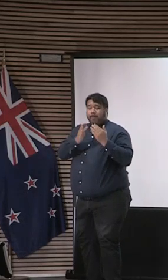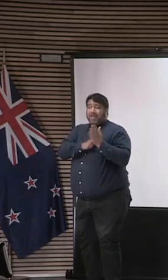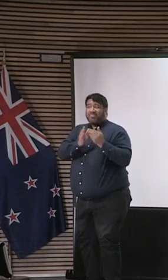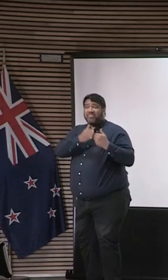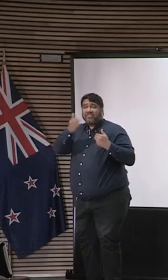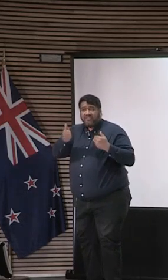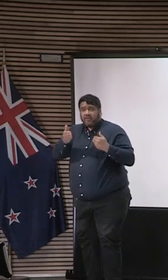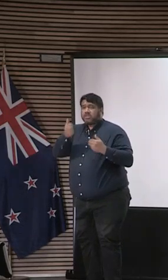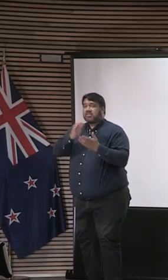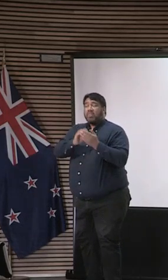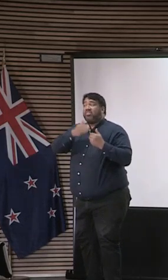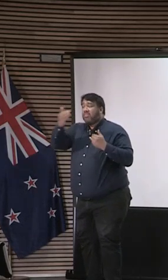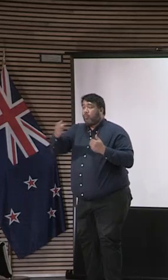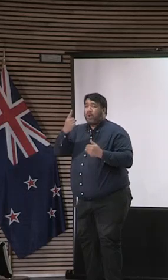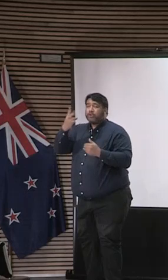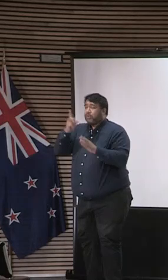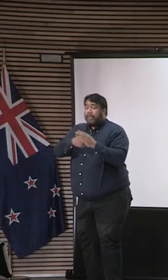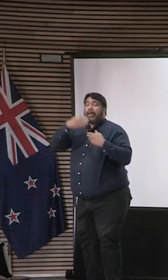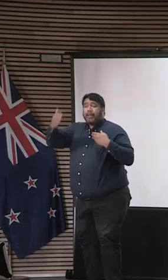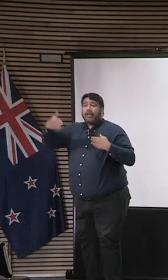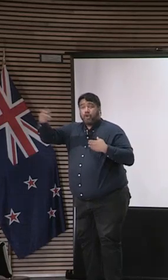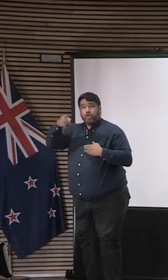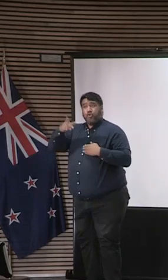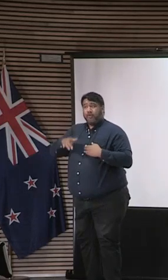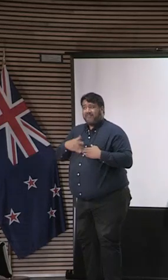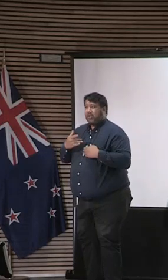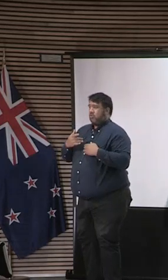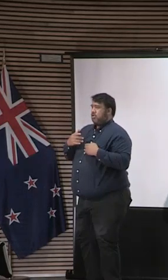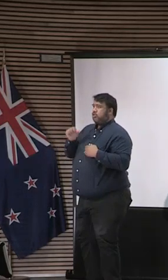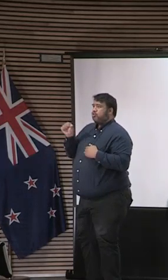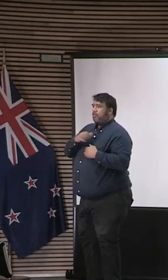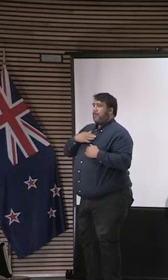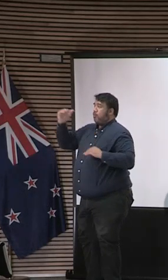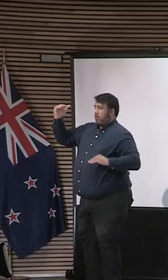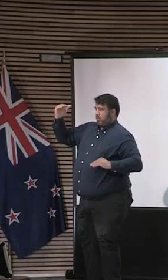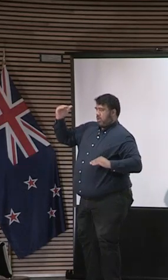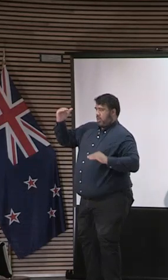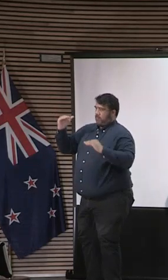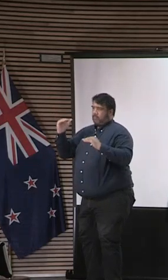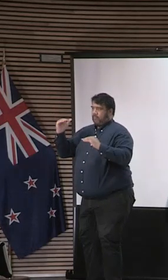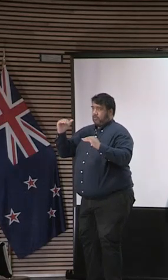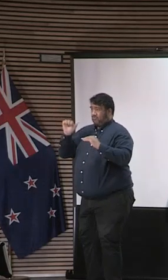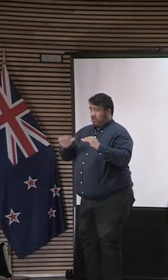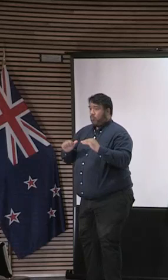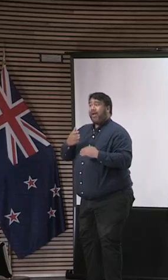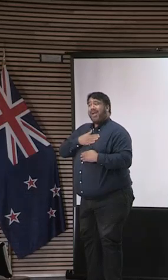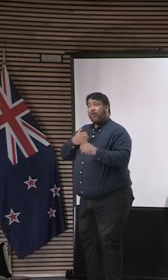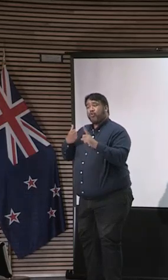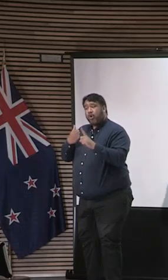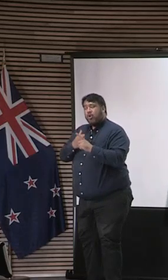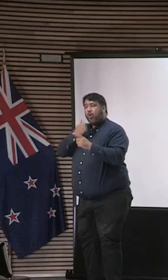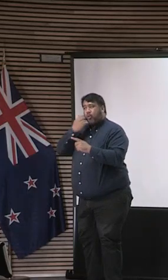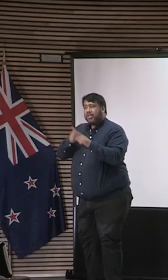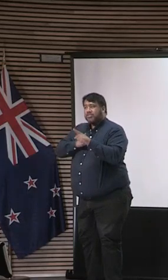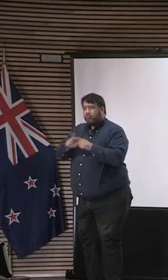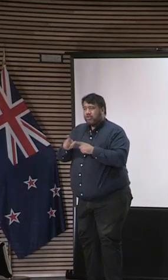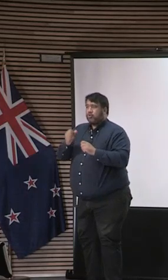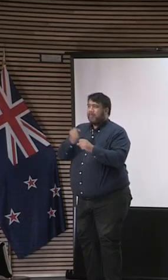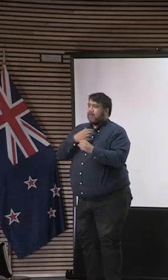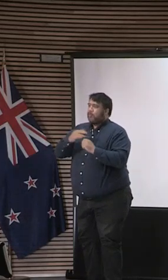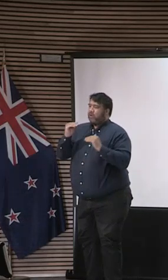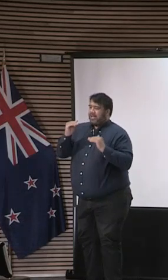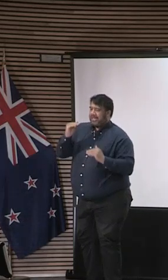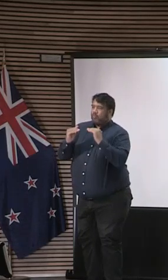tenei na maatau ki te whakamahi.